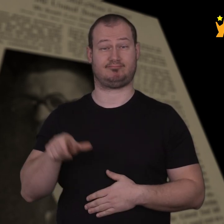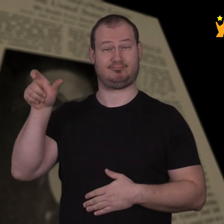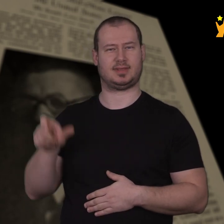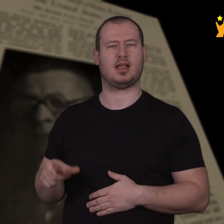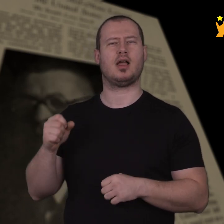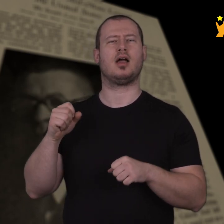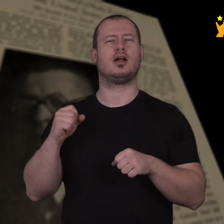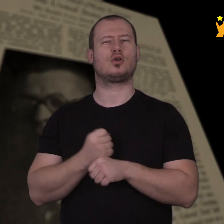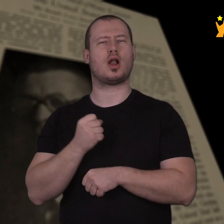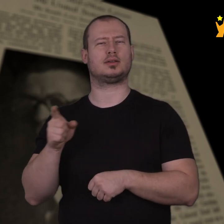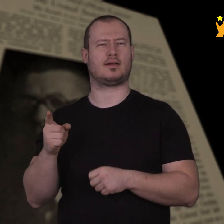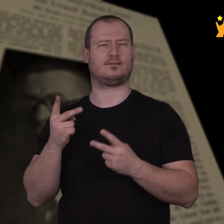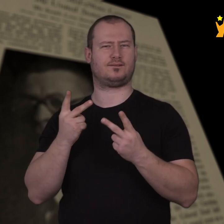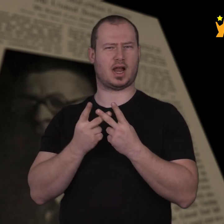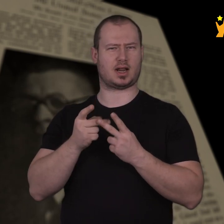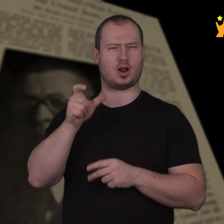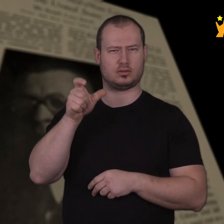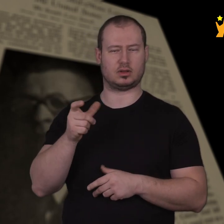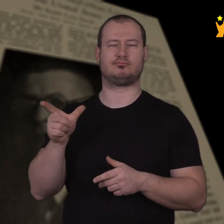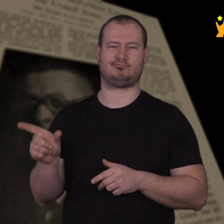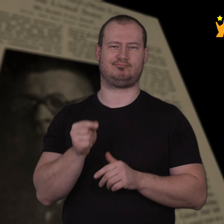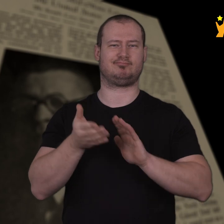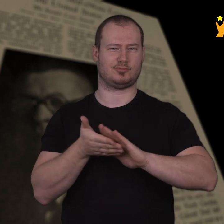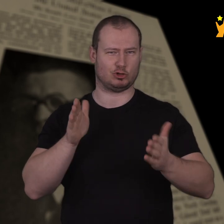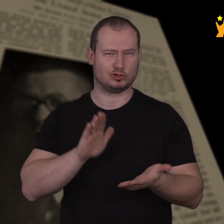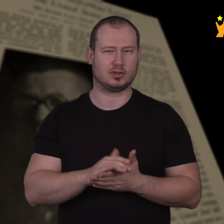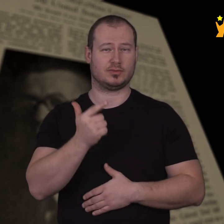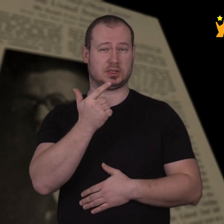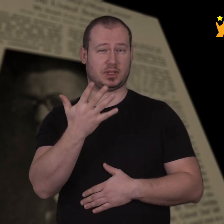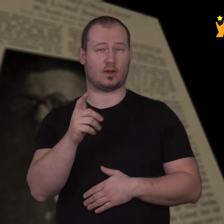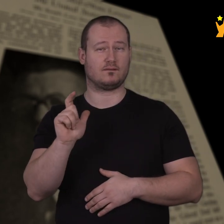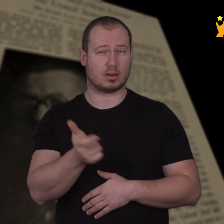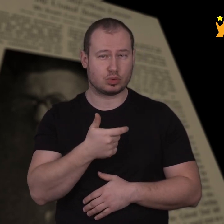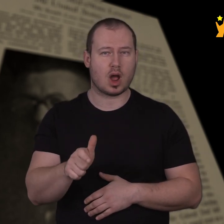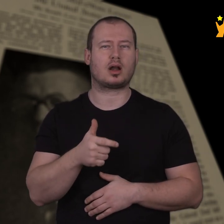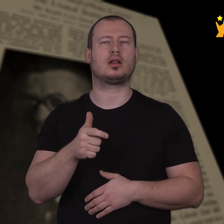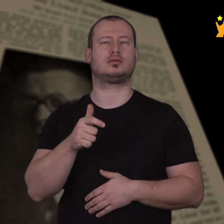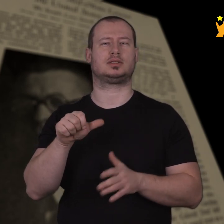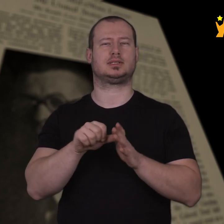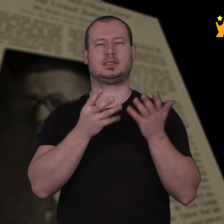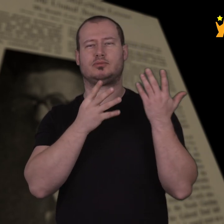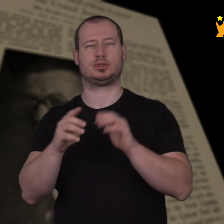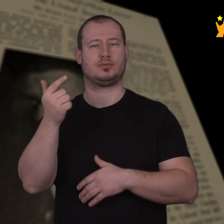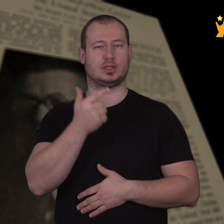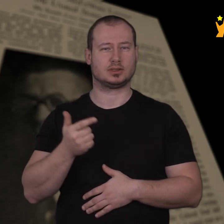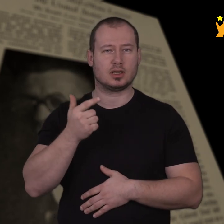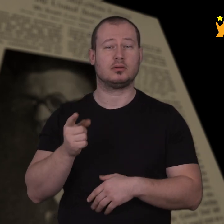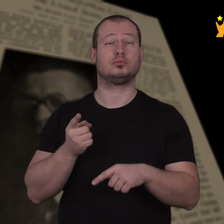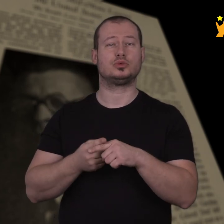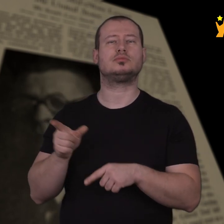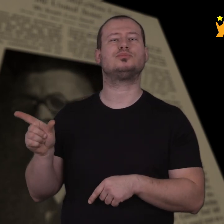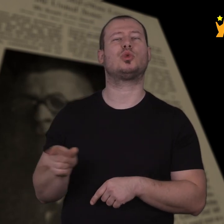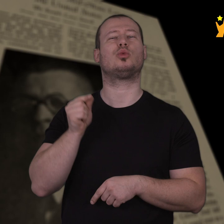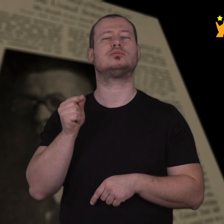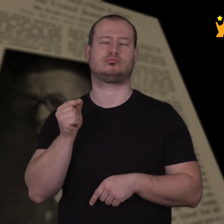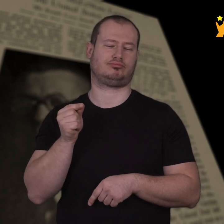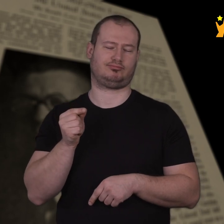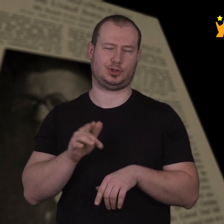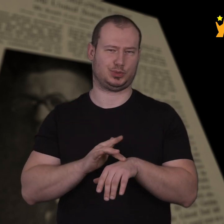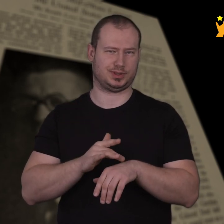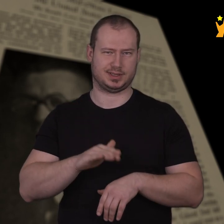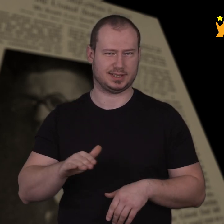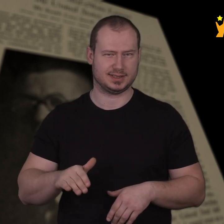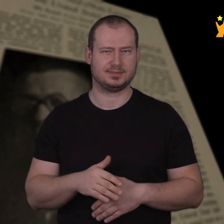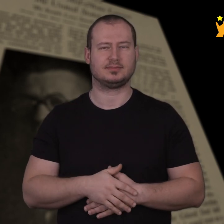25. februára 1920 sa oženil s Goldie Weaverovou, no nemali spolu žiadne deti.